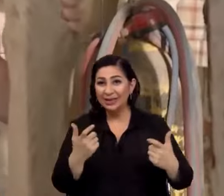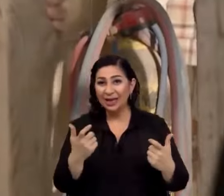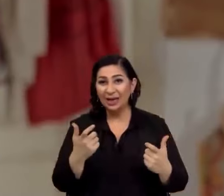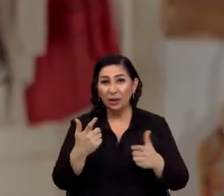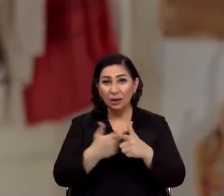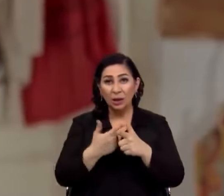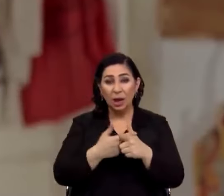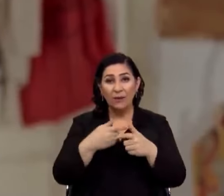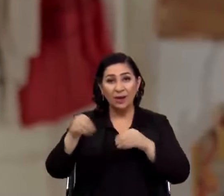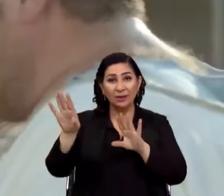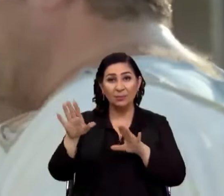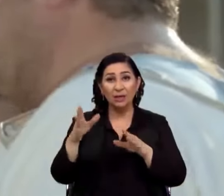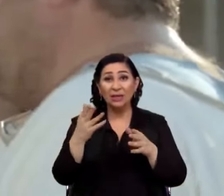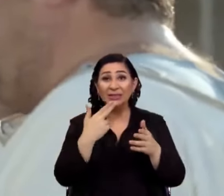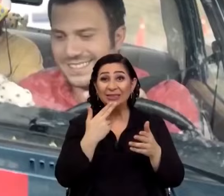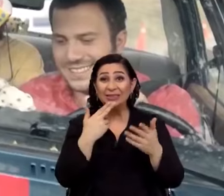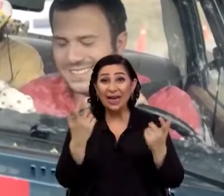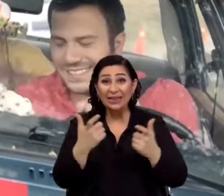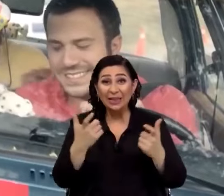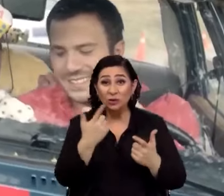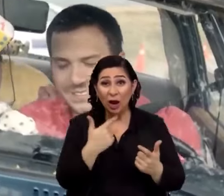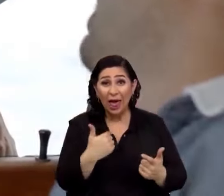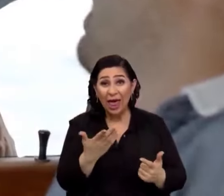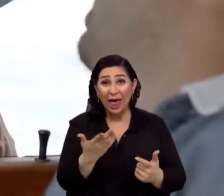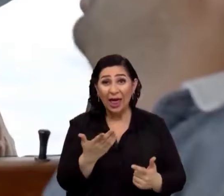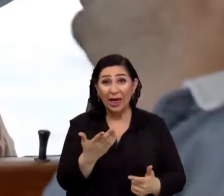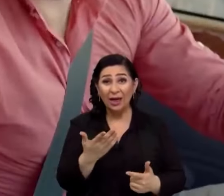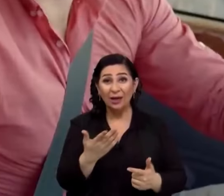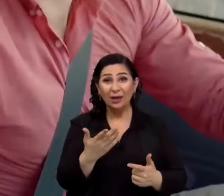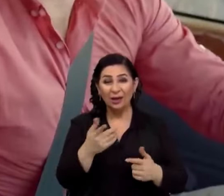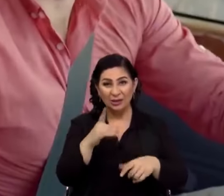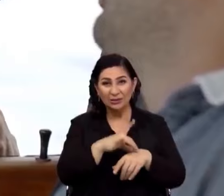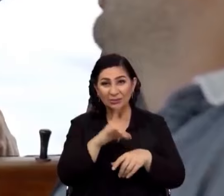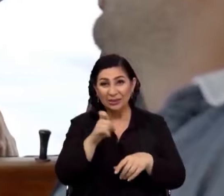oğlum Ben arabayı Neredeler lan söyle hırsız mısınız siz yok değiliz araba